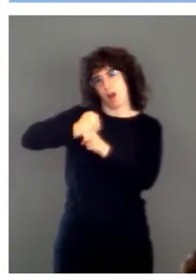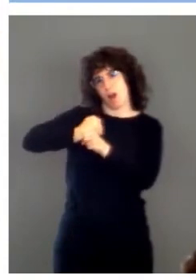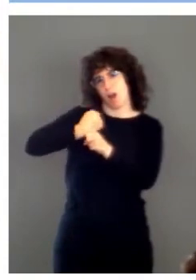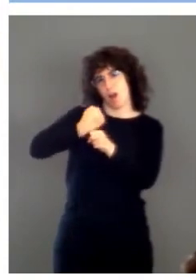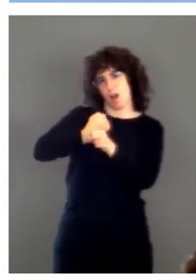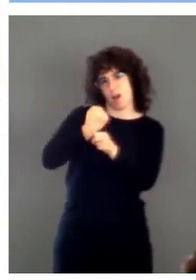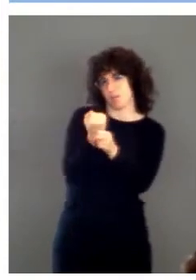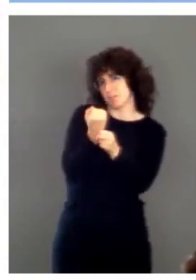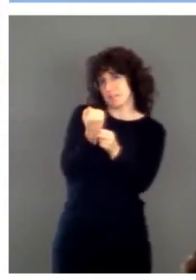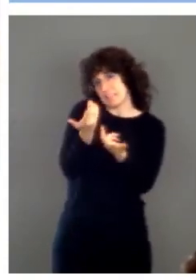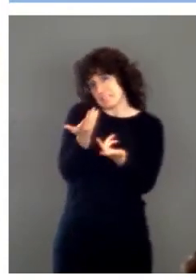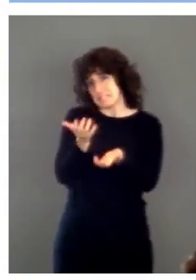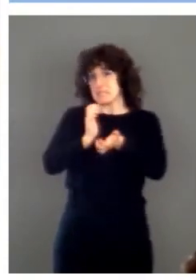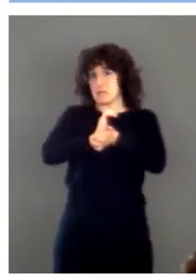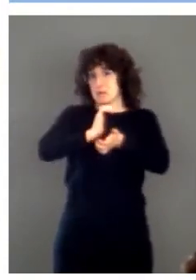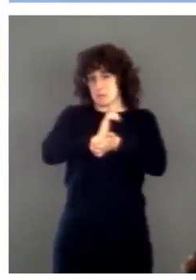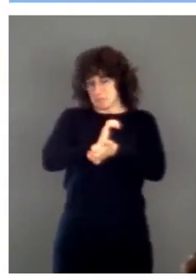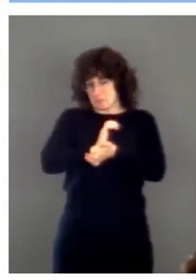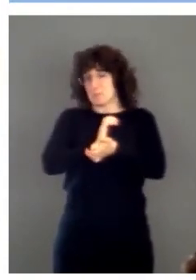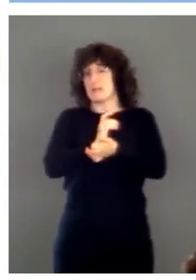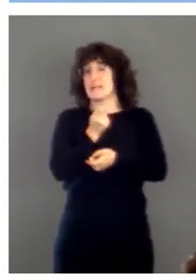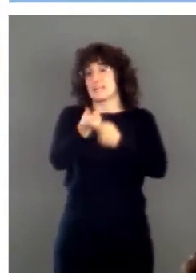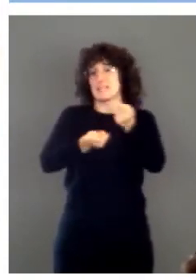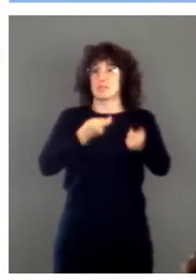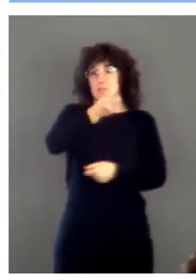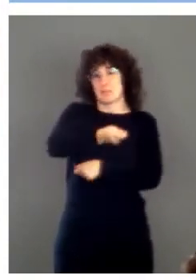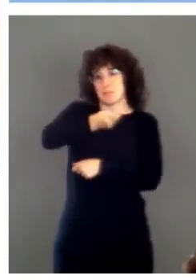Puedes ir pagando Préstamos eh y todo lo que nos Que nos toca